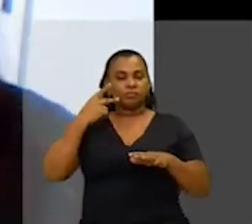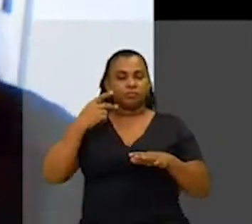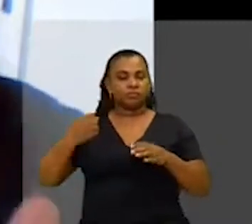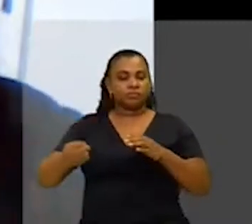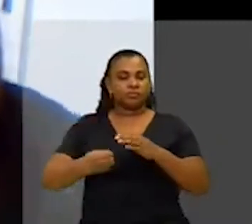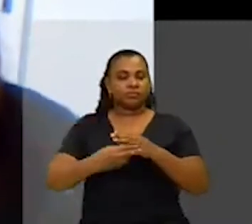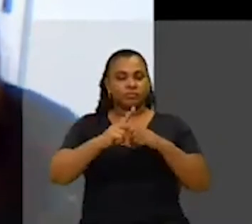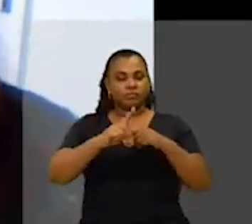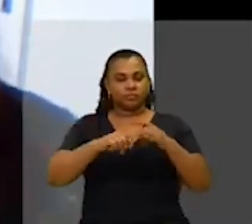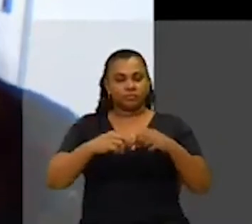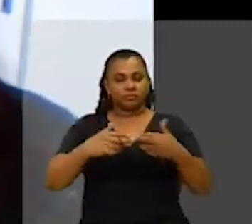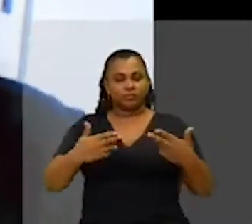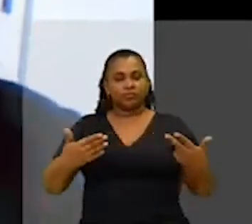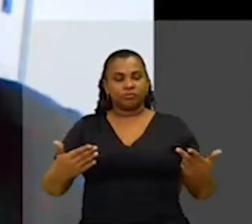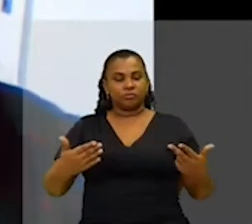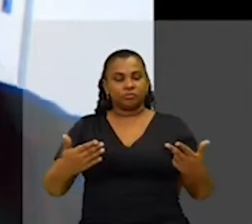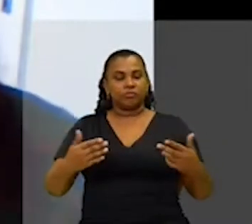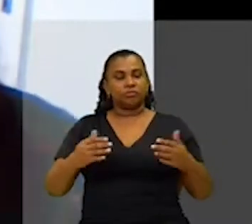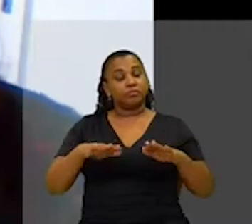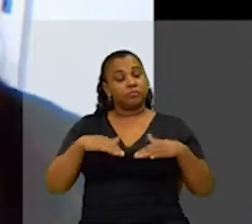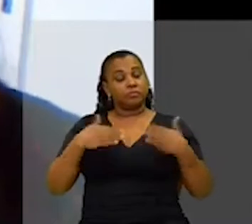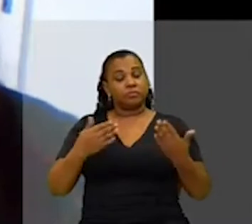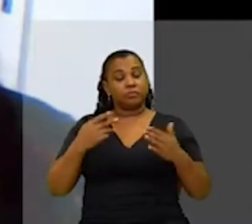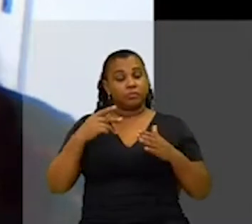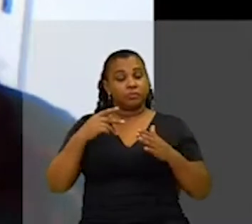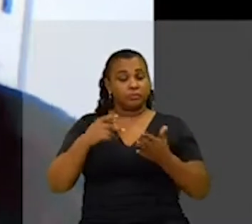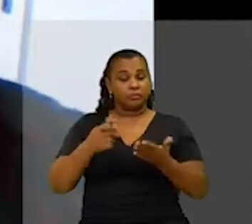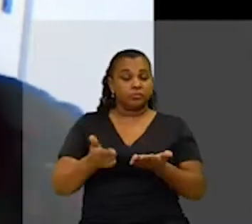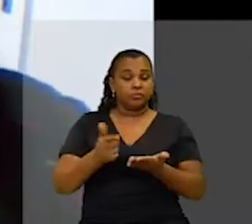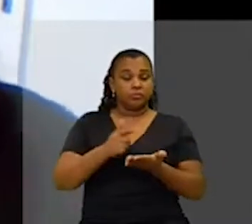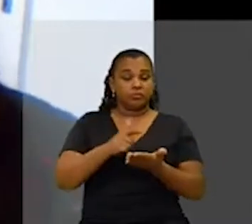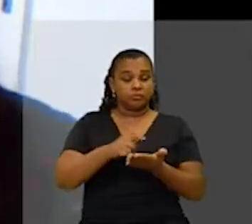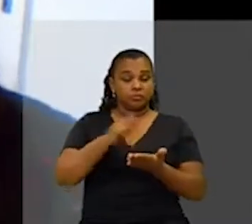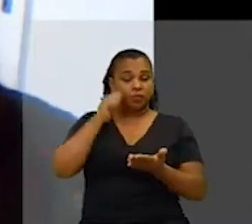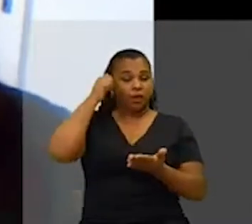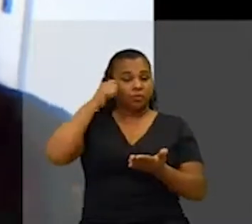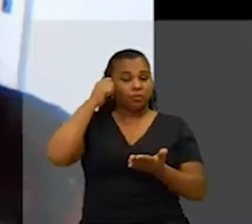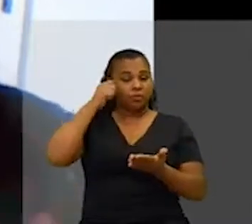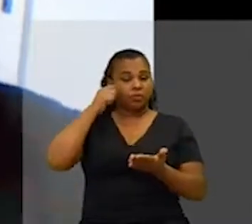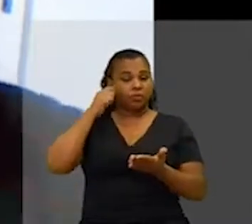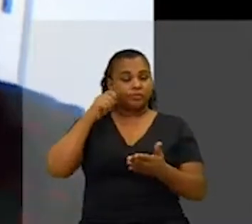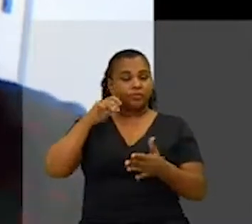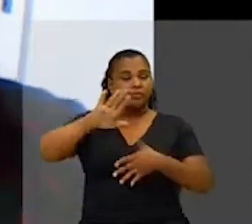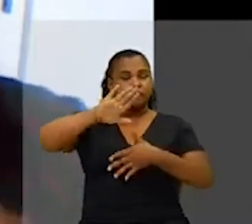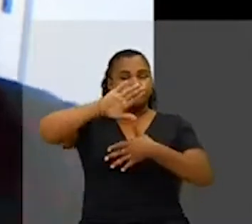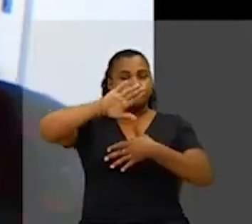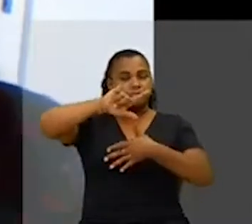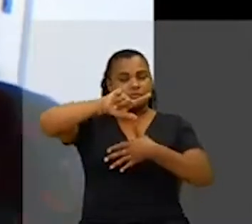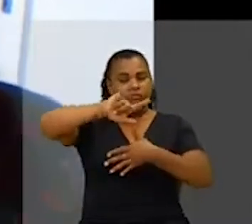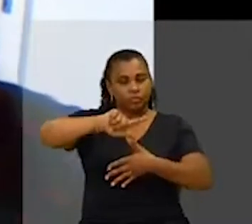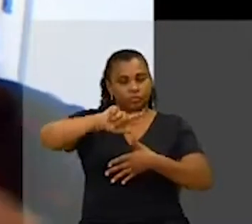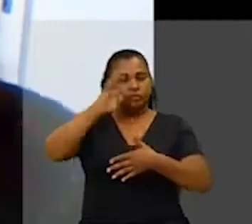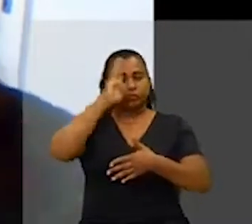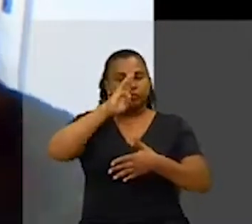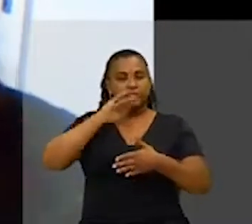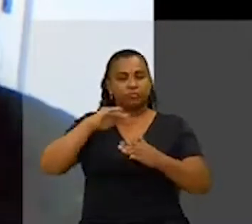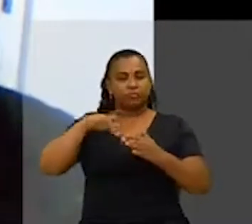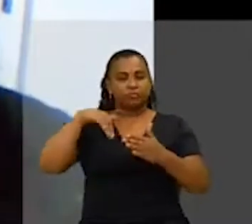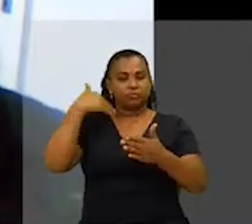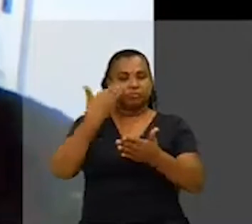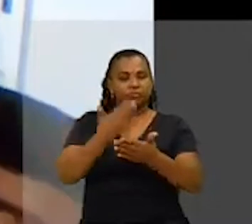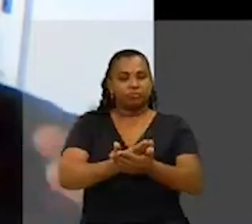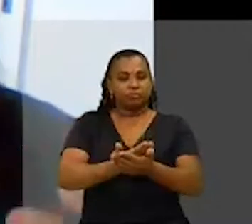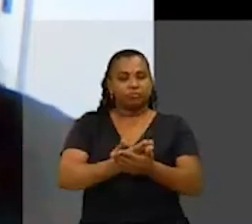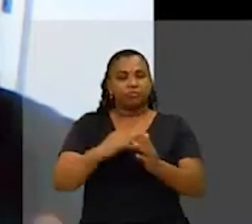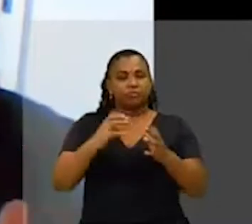que a gente tem na América Latina o Brasil até aqui a board dobre múltiplos formatos desde